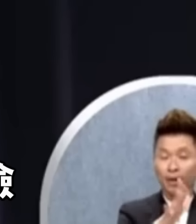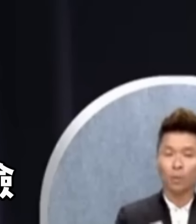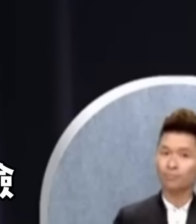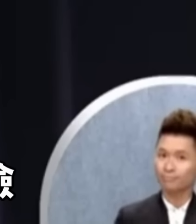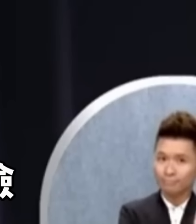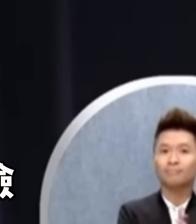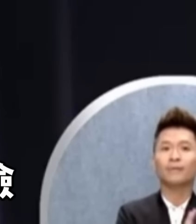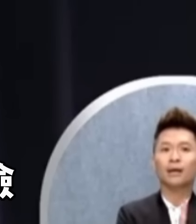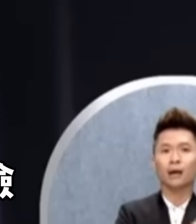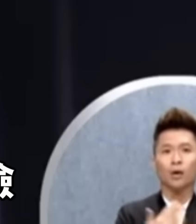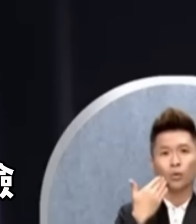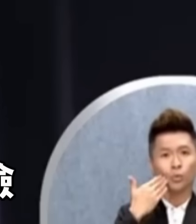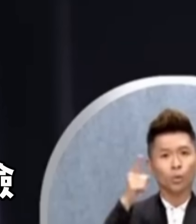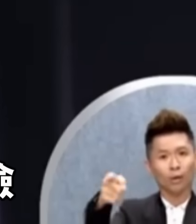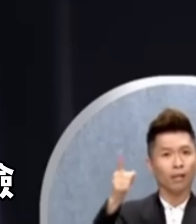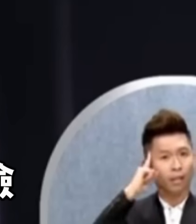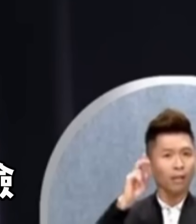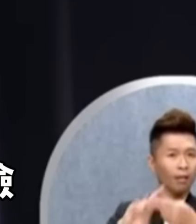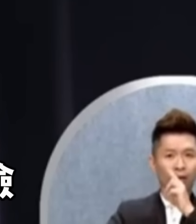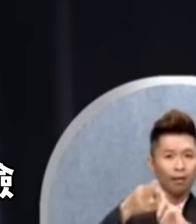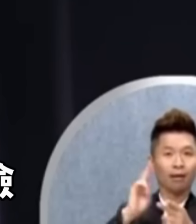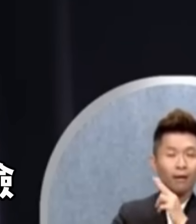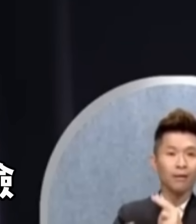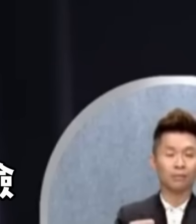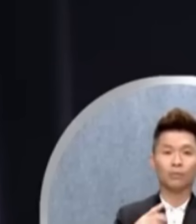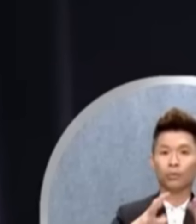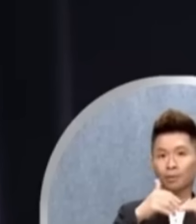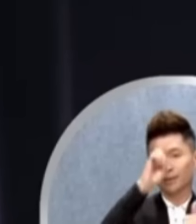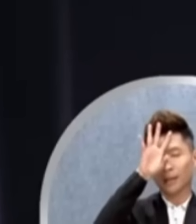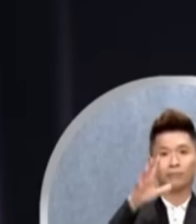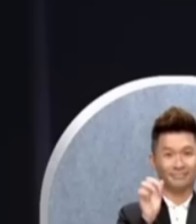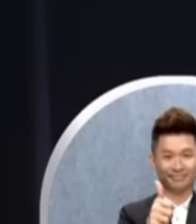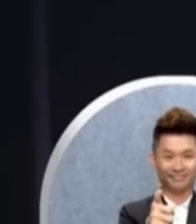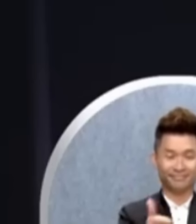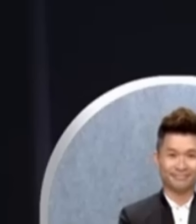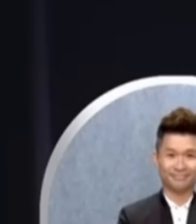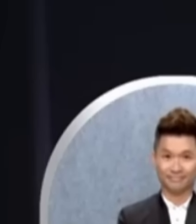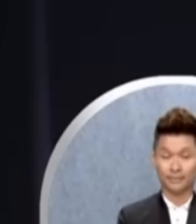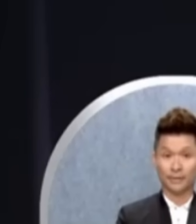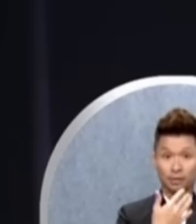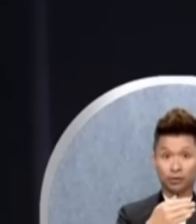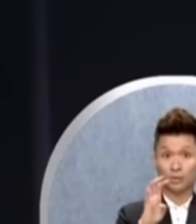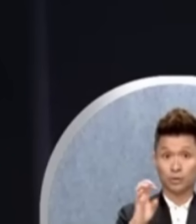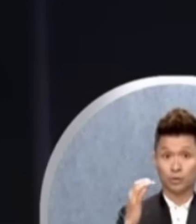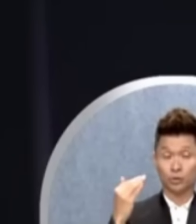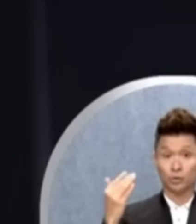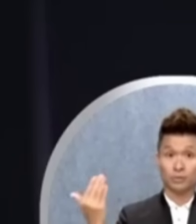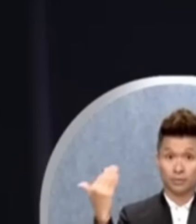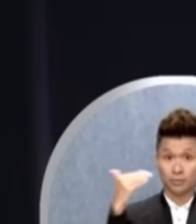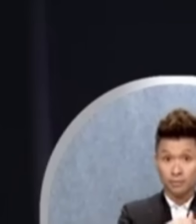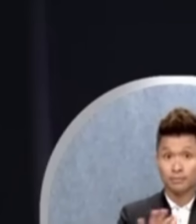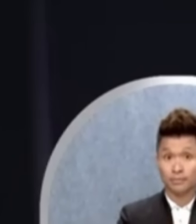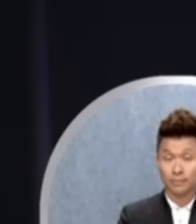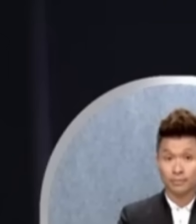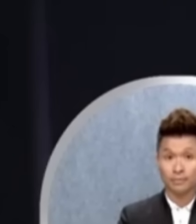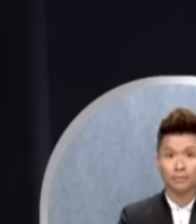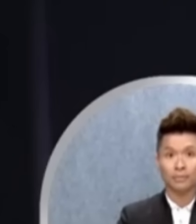非理性的對不起國民黨溫良恭儉 再也不讓了 1949年以來 中國國民黨在台澎金馬